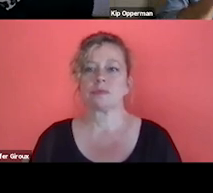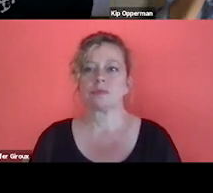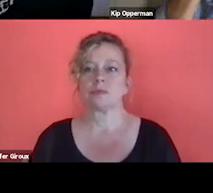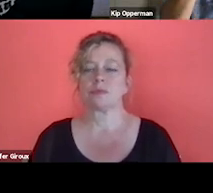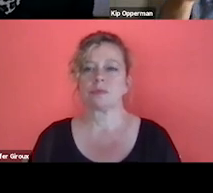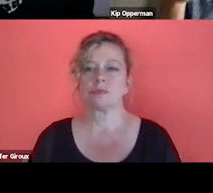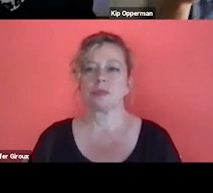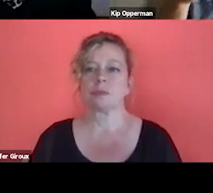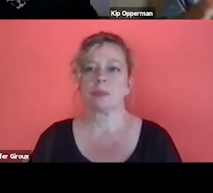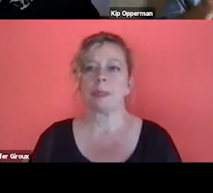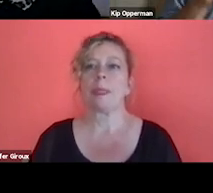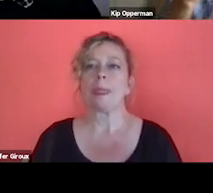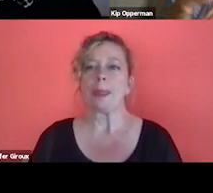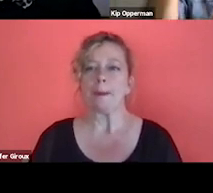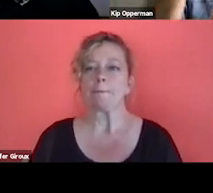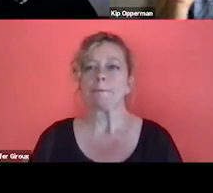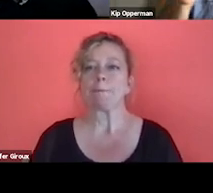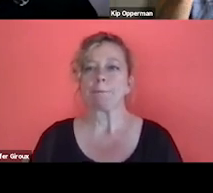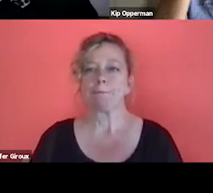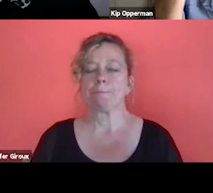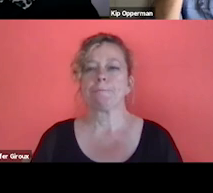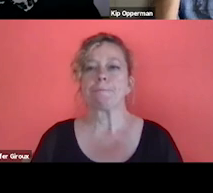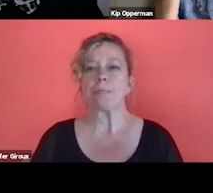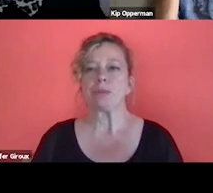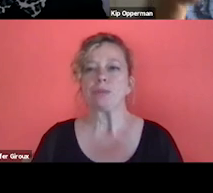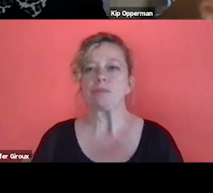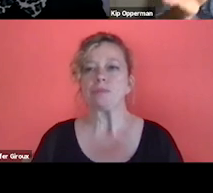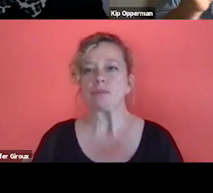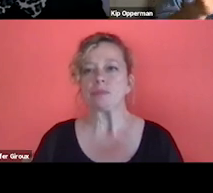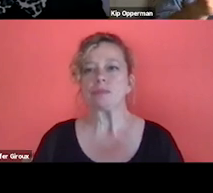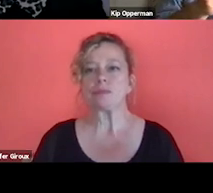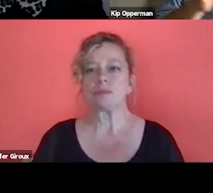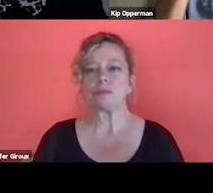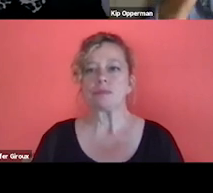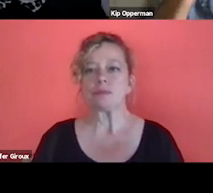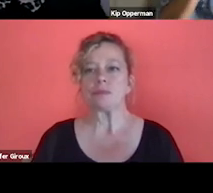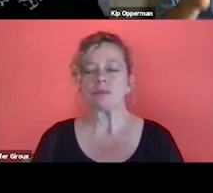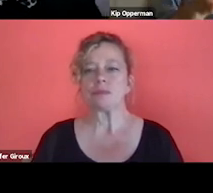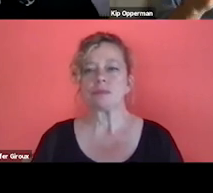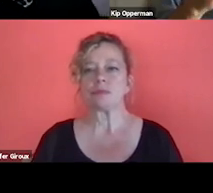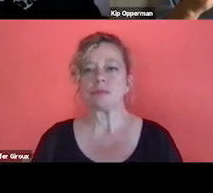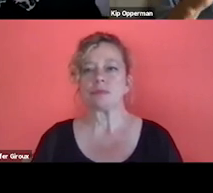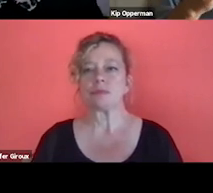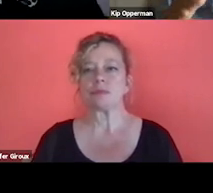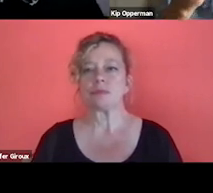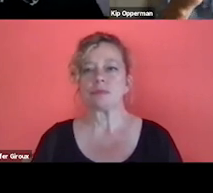de cómo se ve nuestra jornada laboral en casa, es importante explorarlo de verdad, ¿verdad? ¿Cómo nos damos cuenta